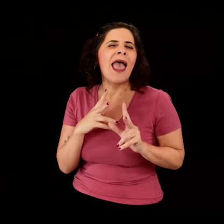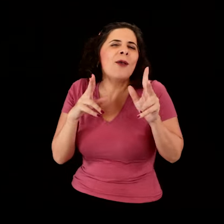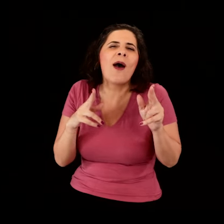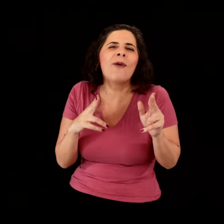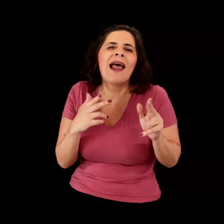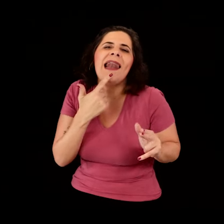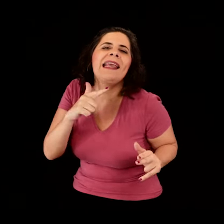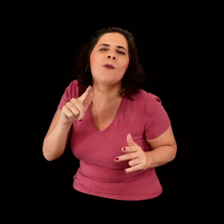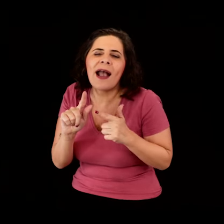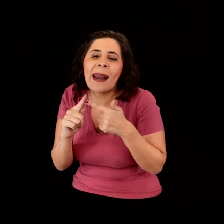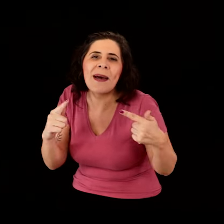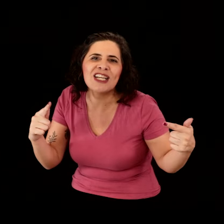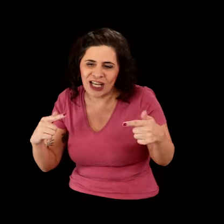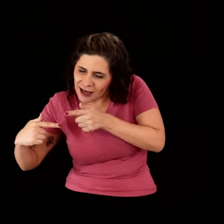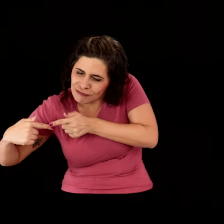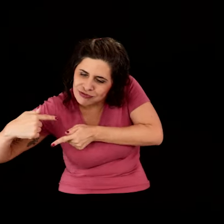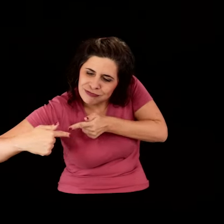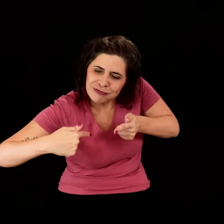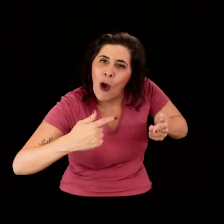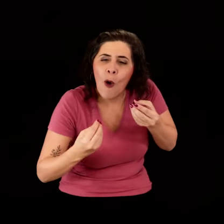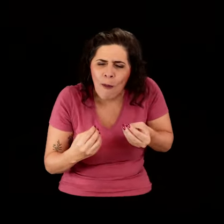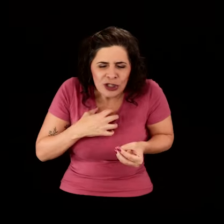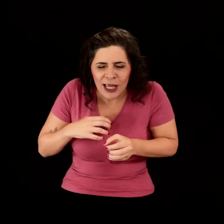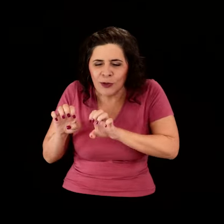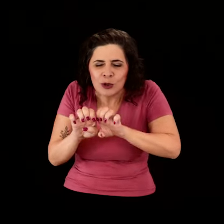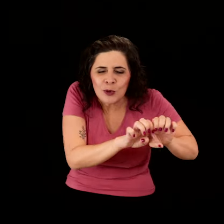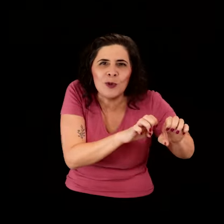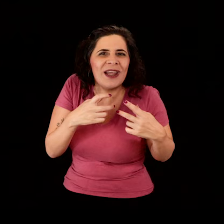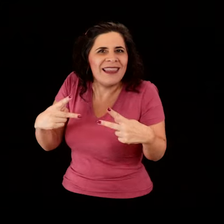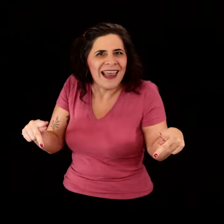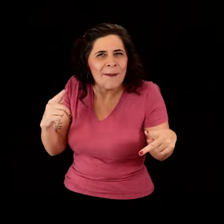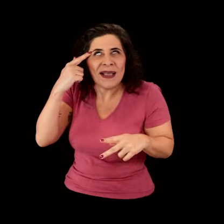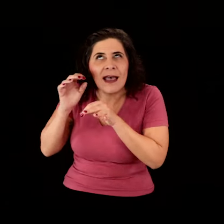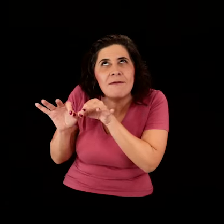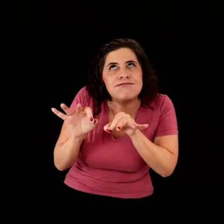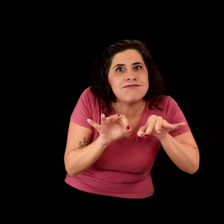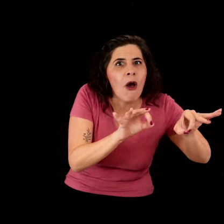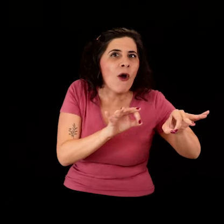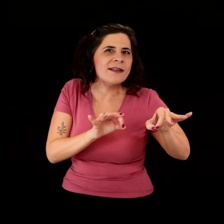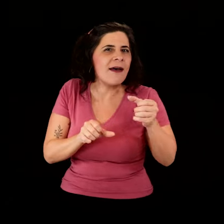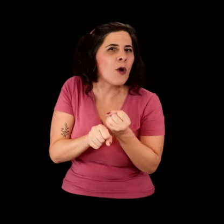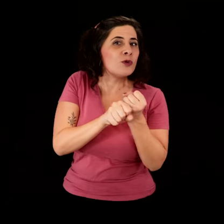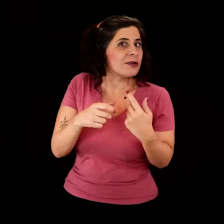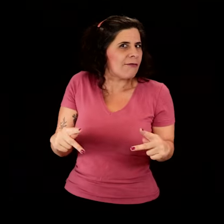Então, vamos estudar essa maneira que ele compunha, essa maneira que ele articulava o pensamento construtivo dele.